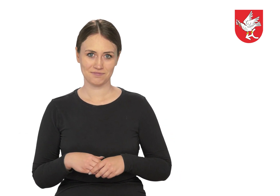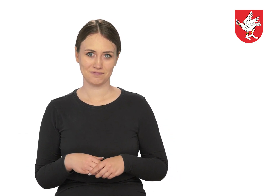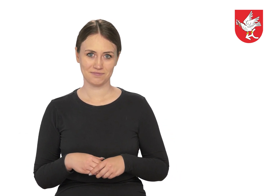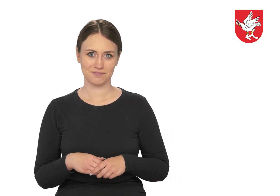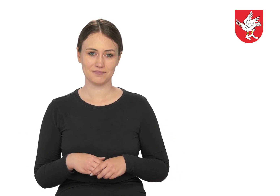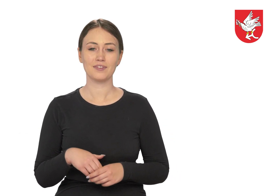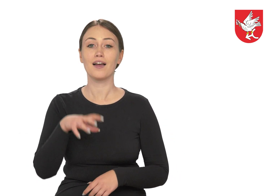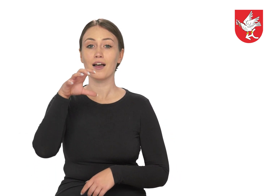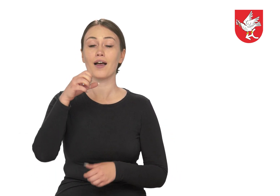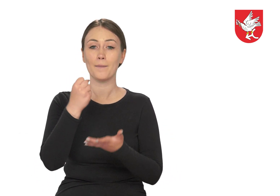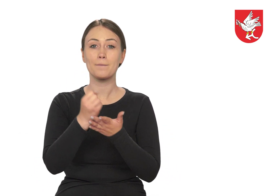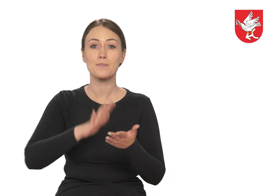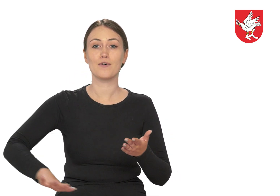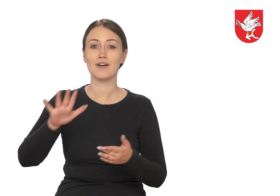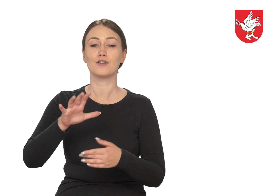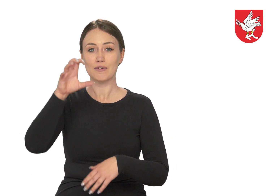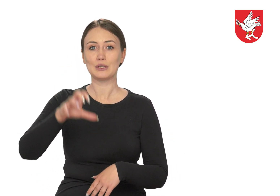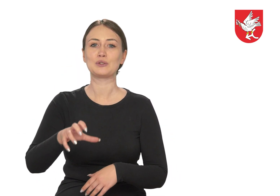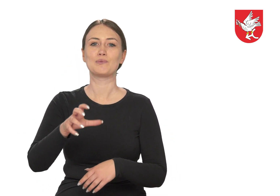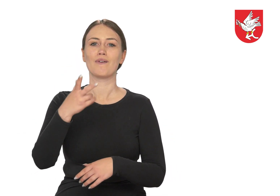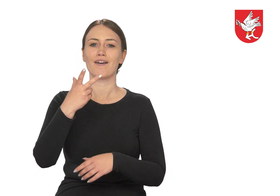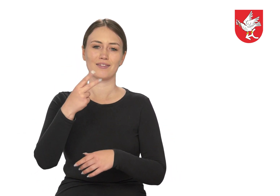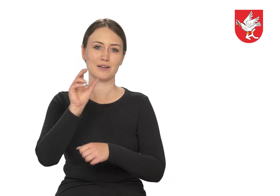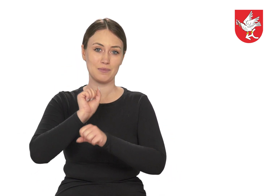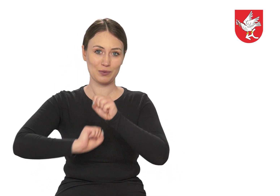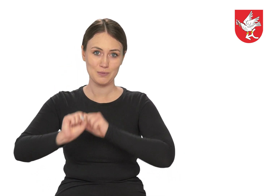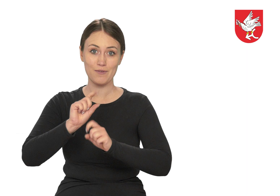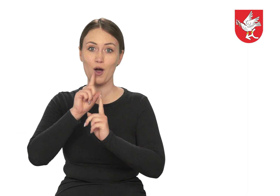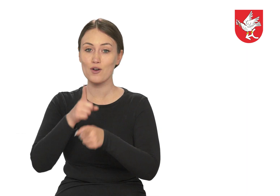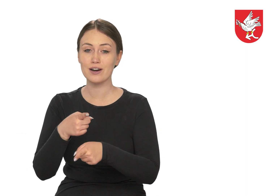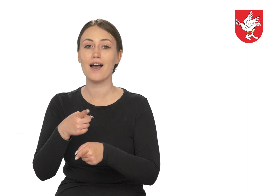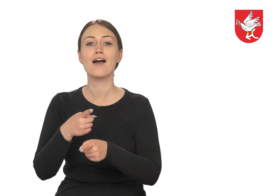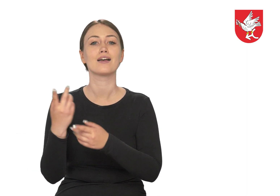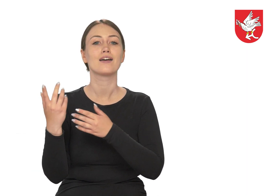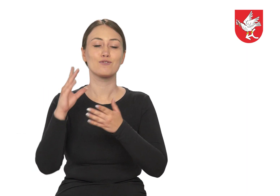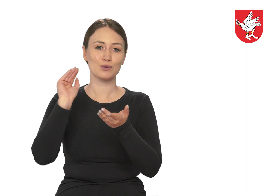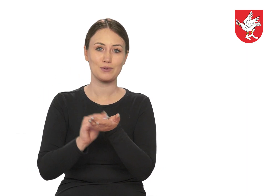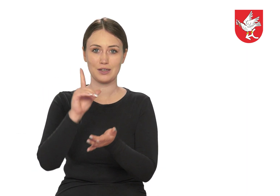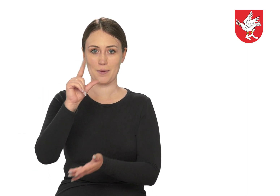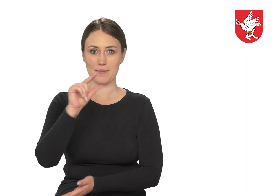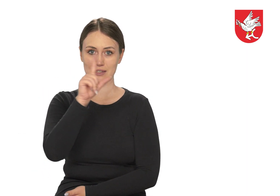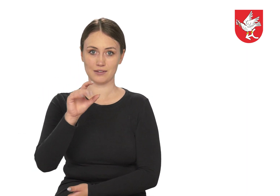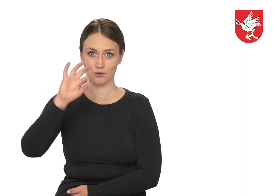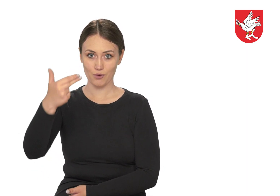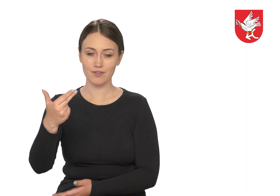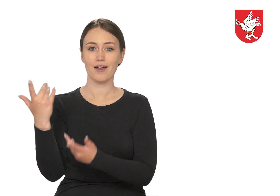W Powiatowym Zespole do spraw Orzekania o Niepełnosprawności, w skrócie PZON,